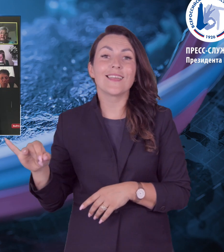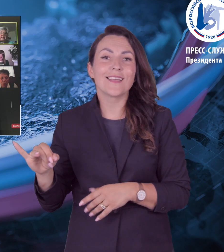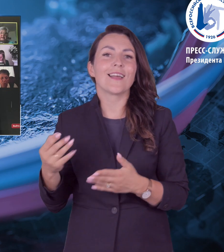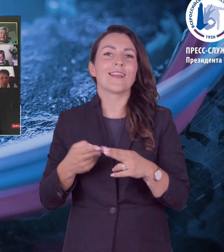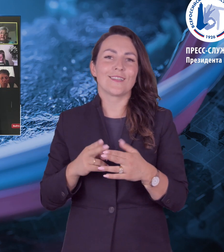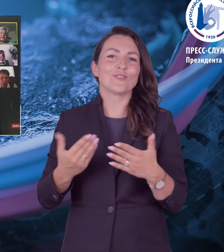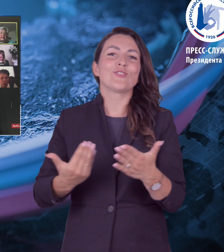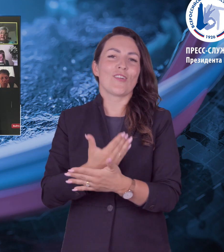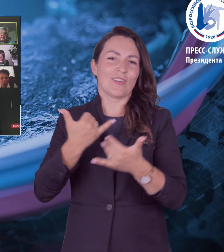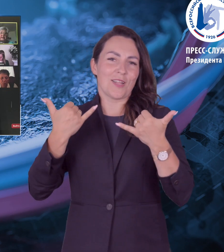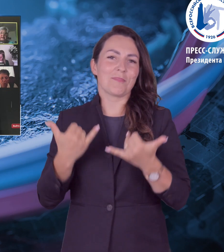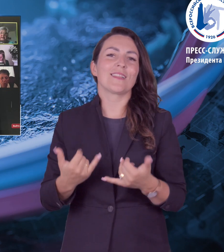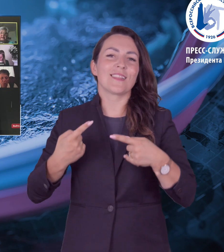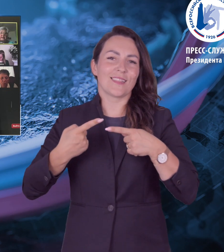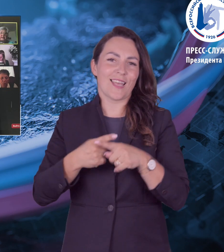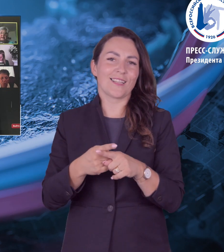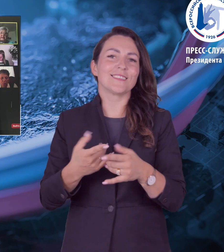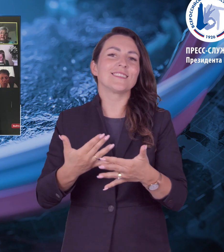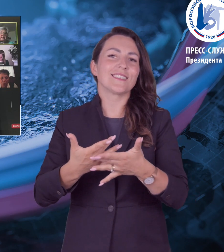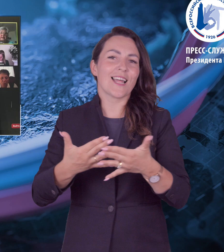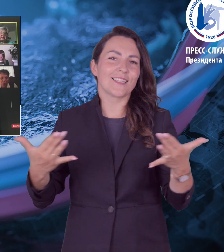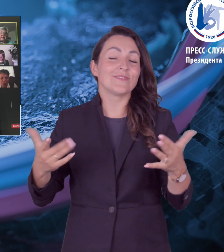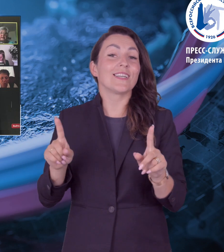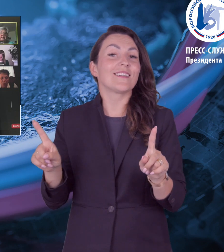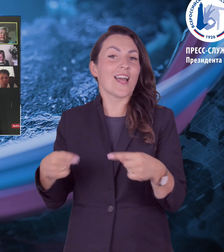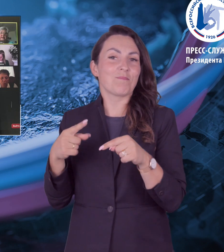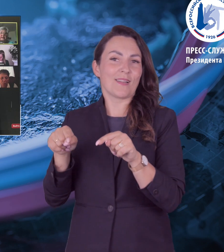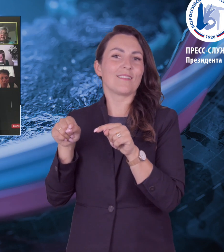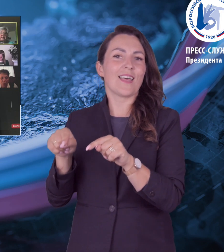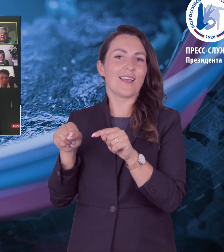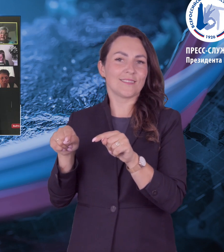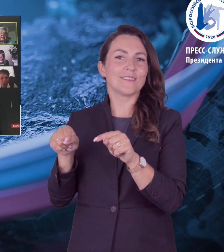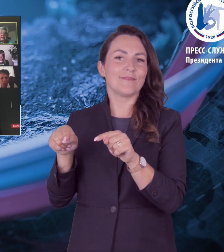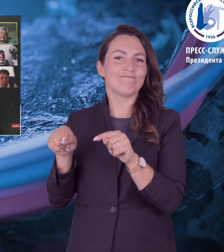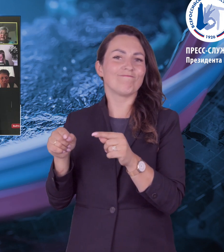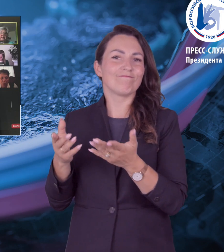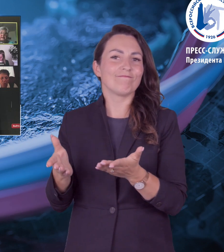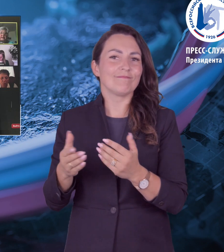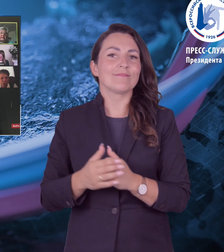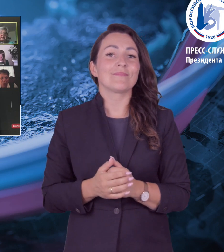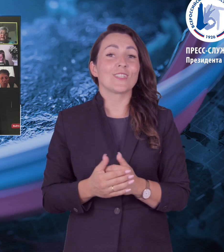современных технических средств реабилитации.